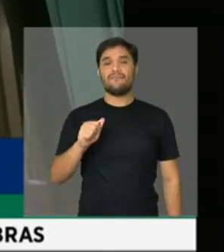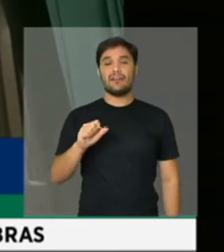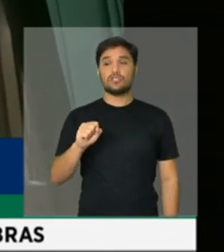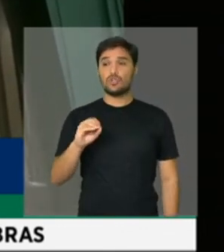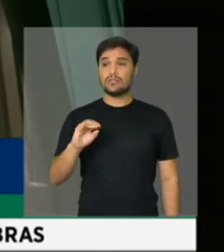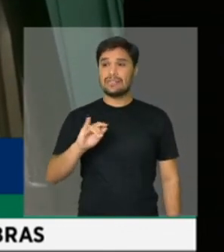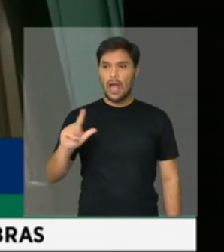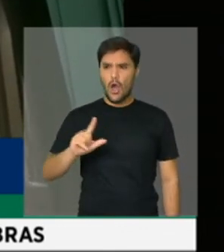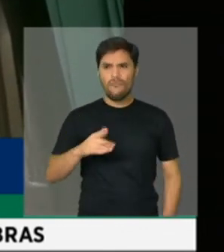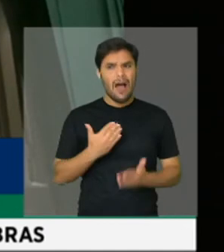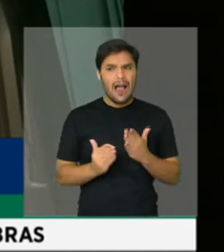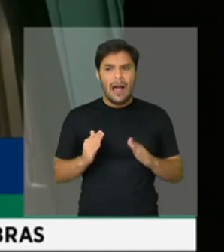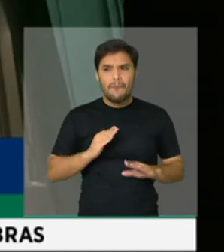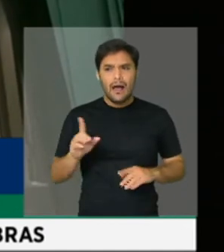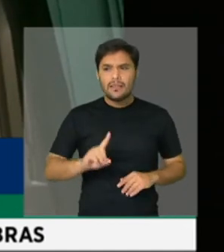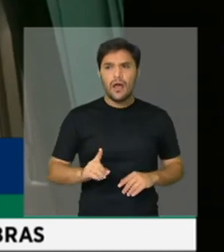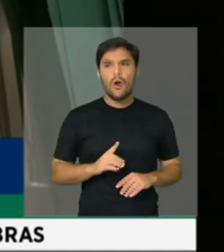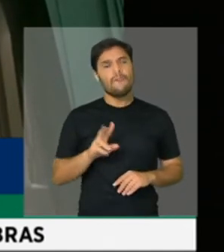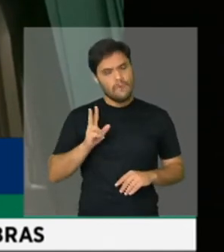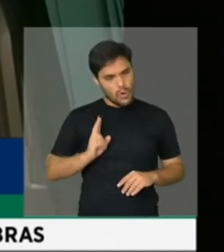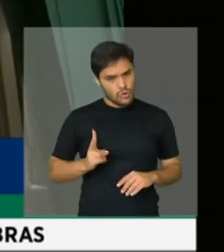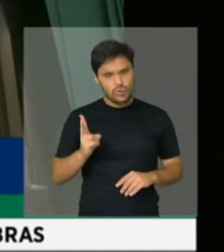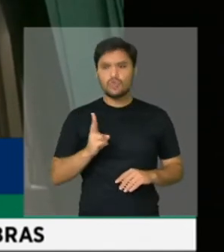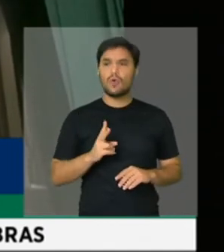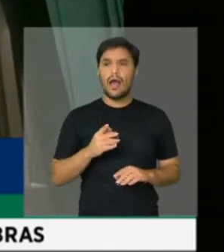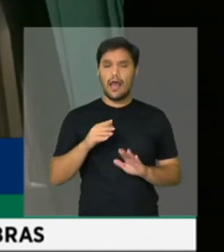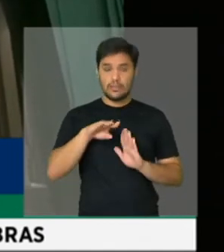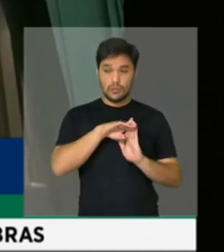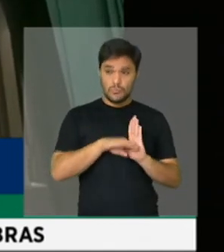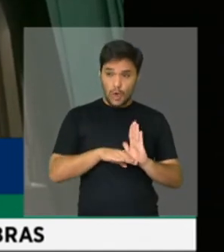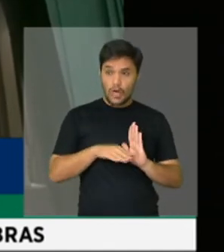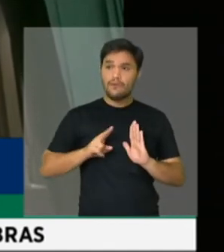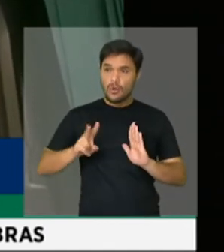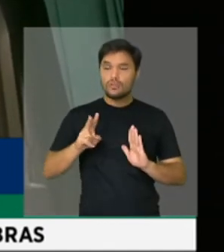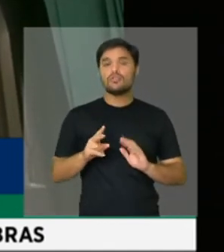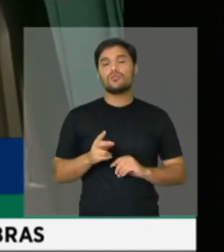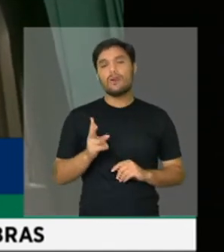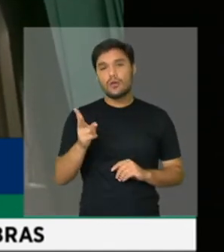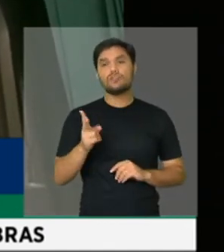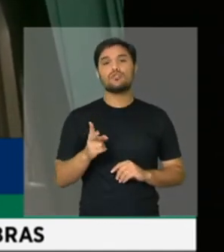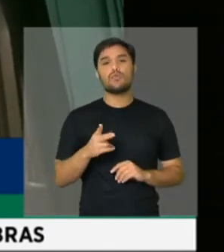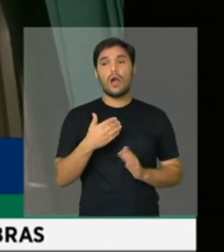DO QUE ISSO, NÓS TEMOS A CONTA DE DESENVOLVIMENTO ENERGÉTICO QUE DARÁO SUBSÍDIO PARA OS INVESTIDORES, OS CONSUMIDORES DE BAIXA RENDA, ESPECIALMENTE